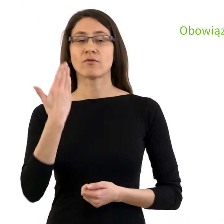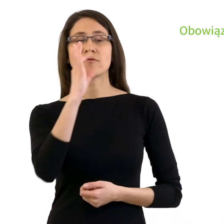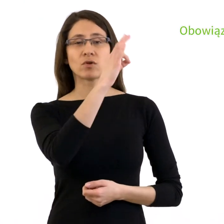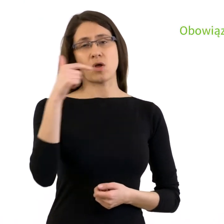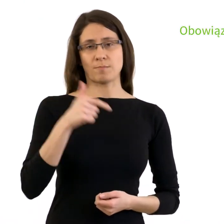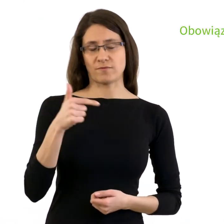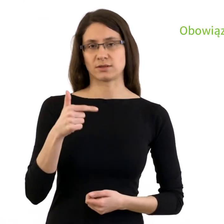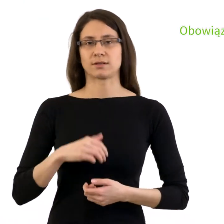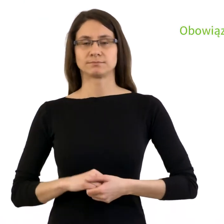Obowiązki wolontariusza: